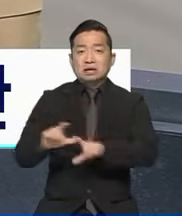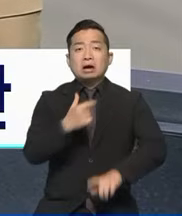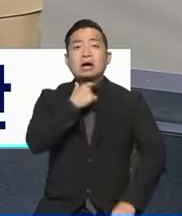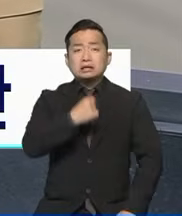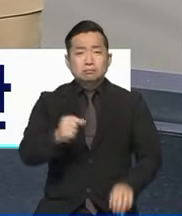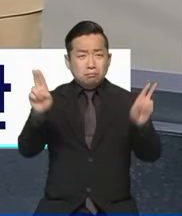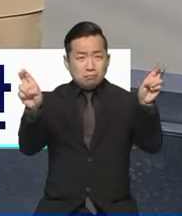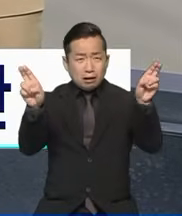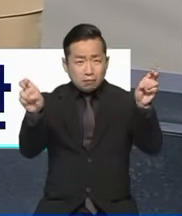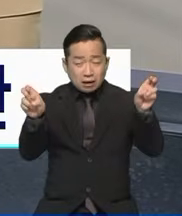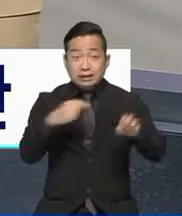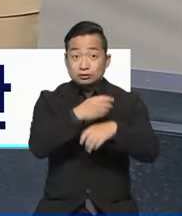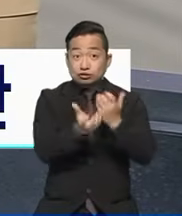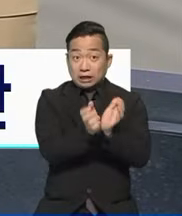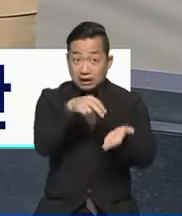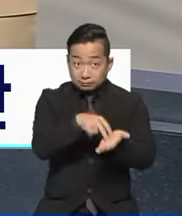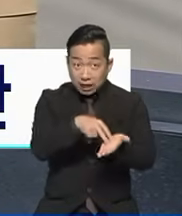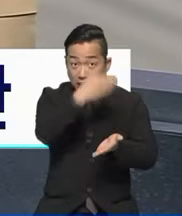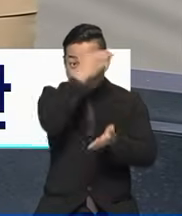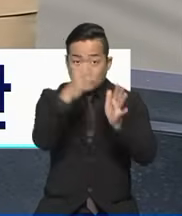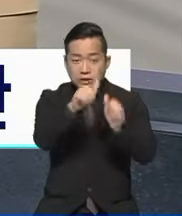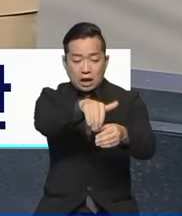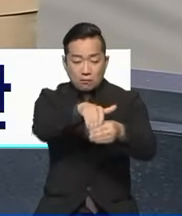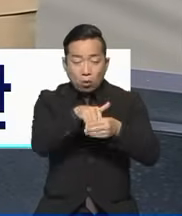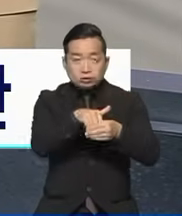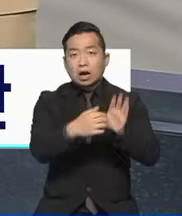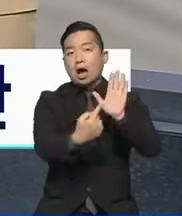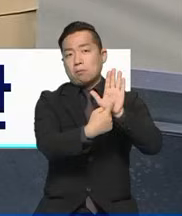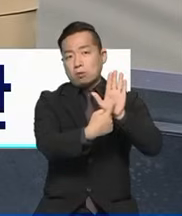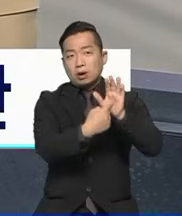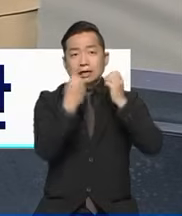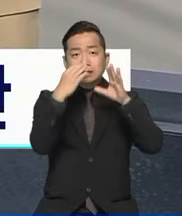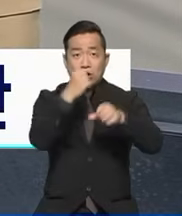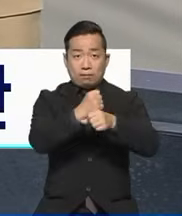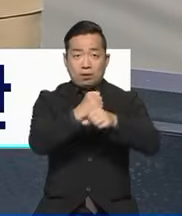민주당이 청년 표심을 겨냥해서 새로 만든 홍보 현수막인데 곧장 논란에